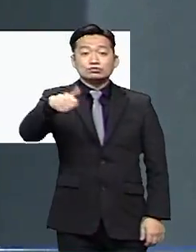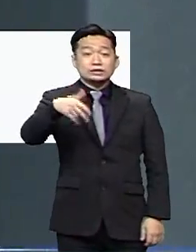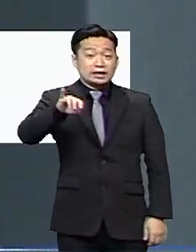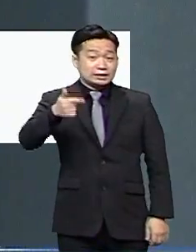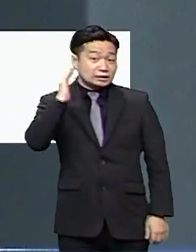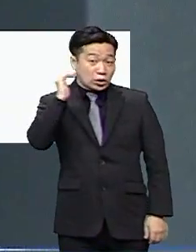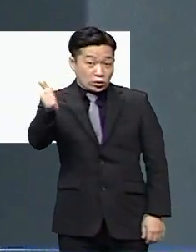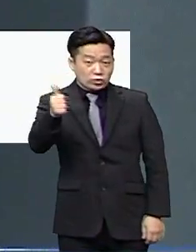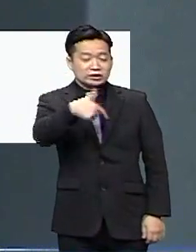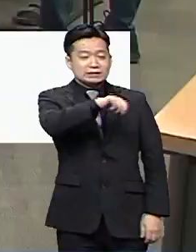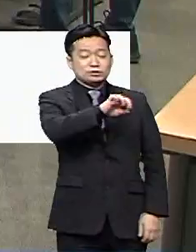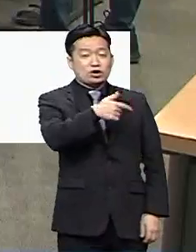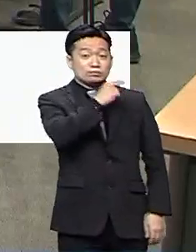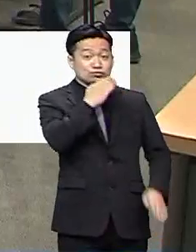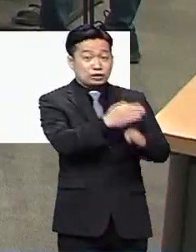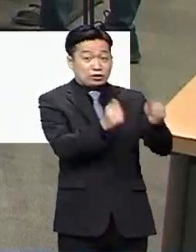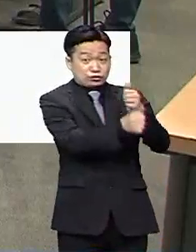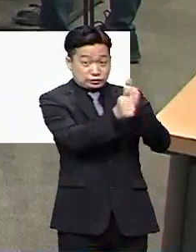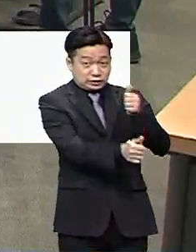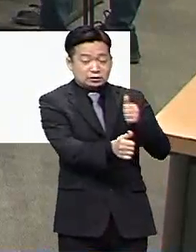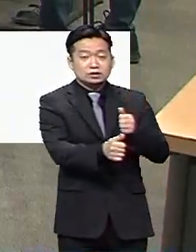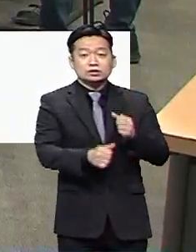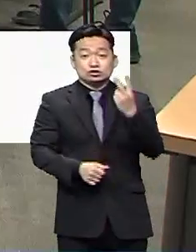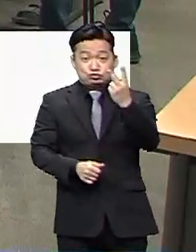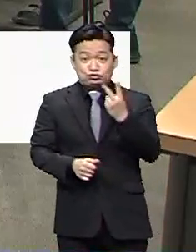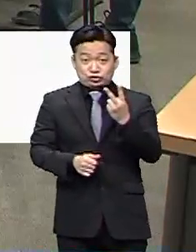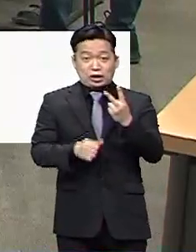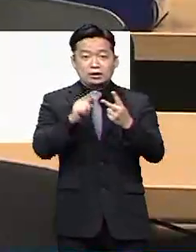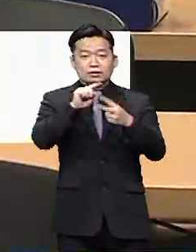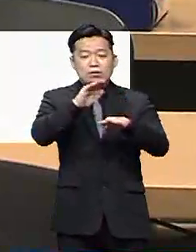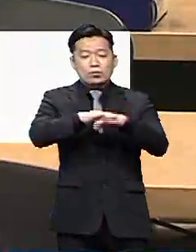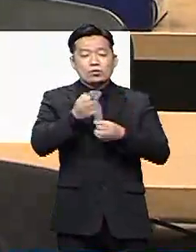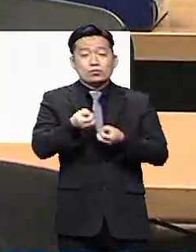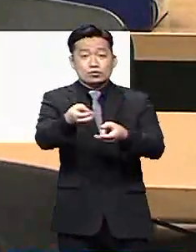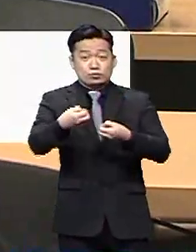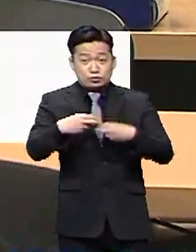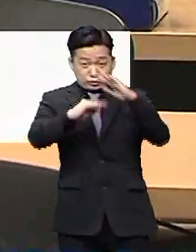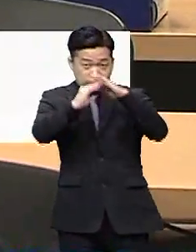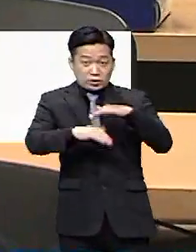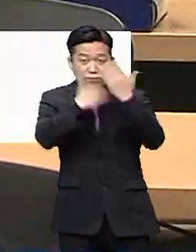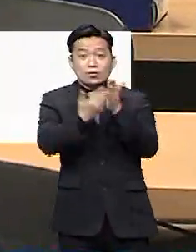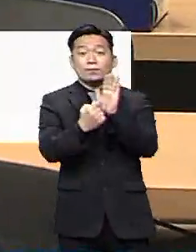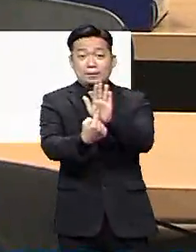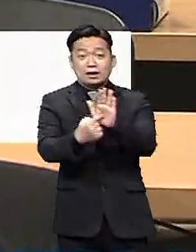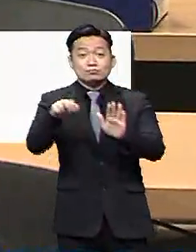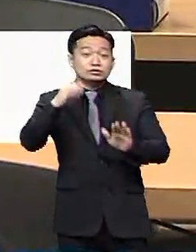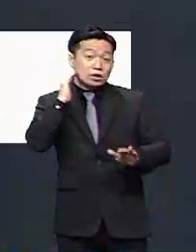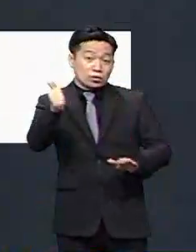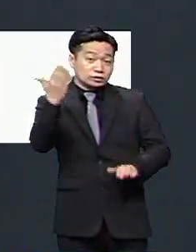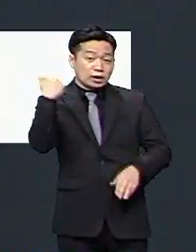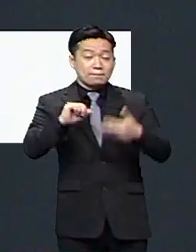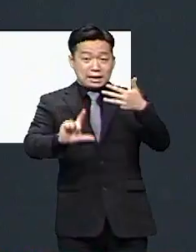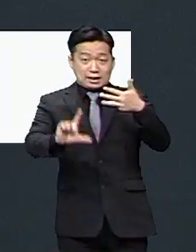김정은 위원장이 주고받은 2개의 친서 전문을 공개했습니다. 문 대통령은 지난 8일 김 위원장에게 보낸